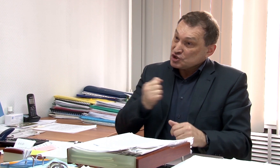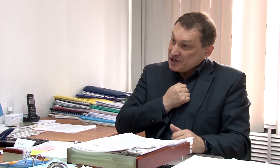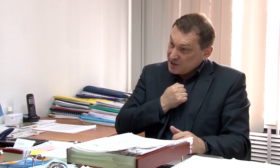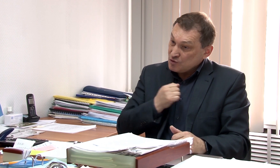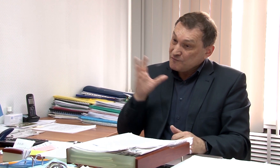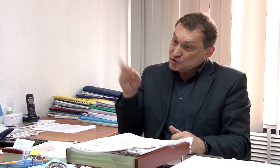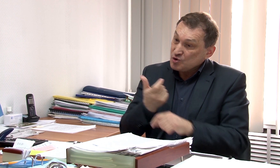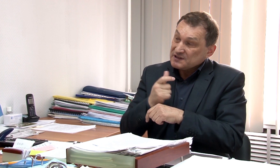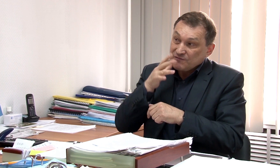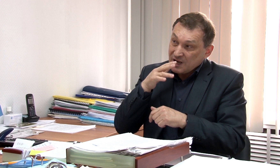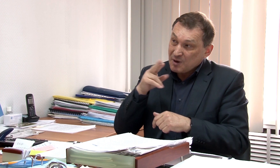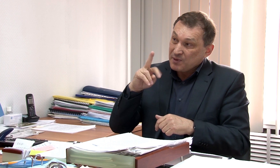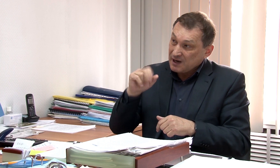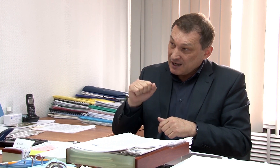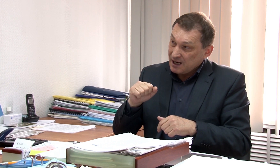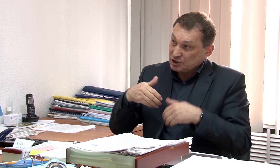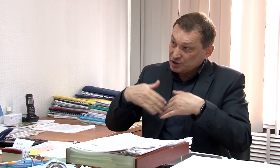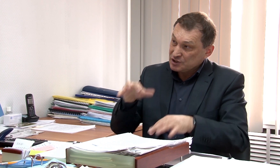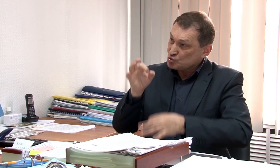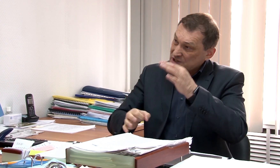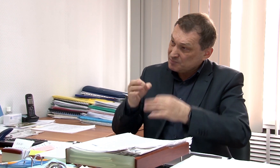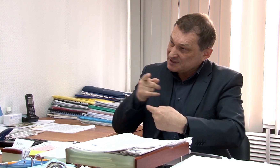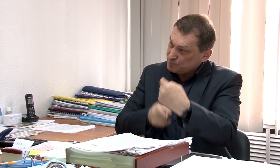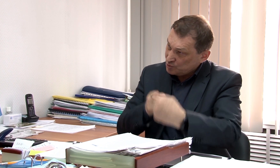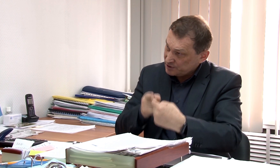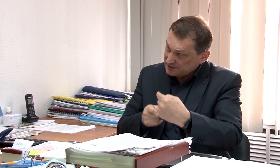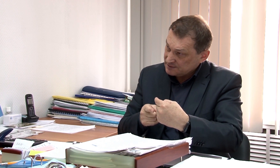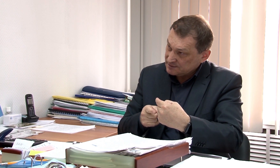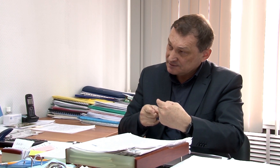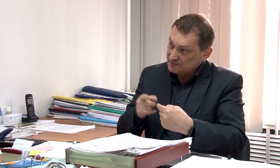К сожалению, всё это время, пока шли судебные споры...